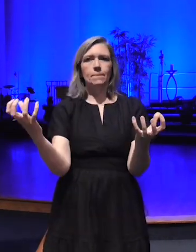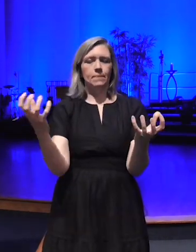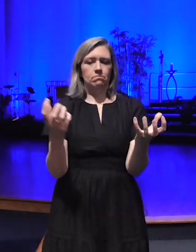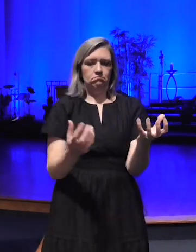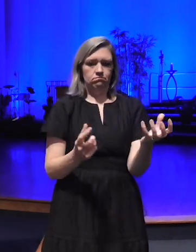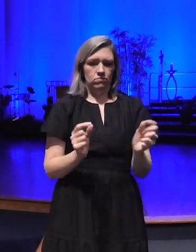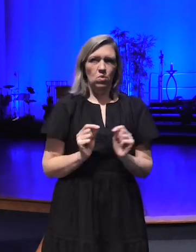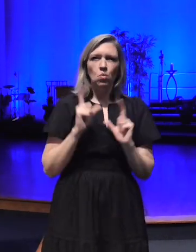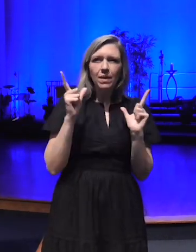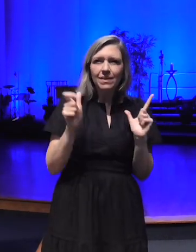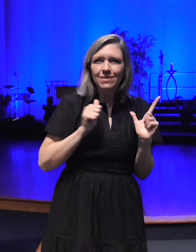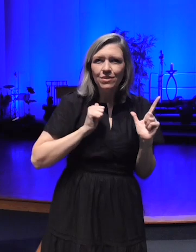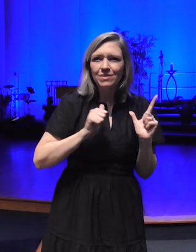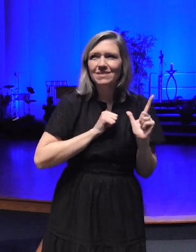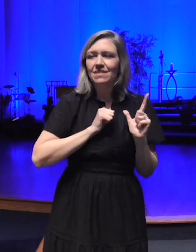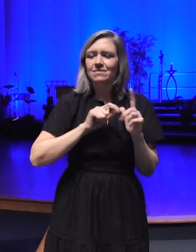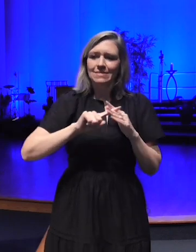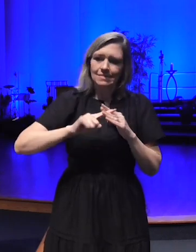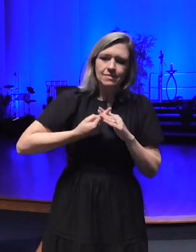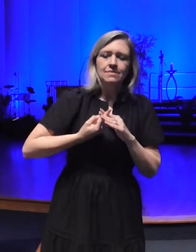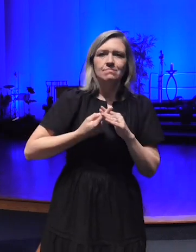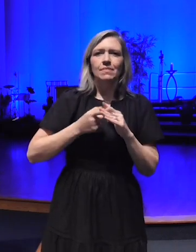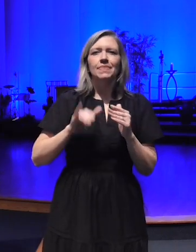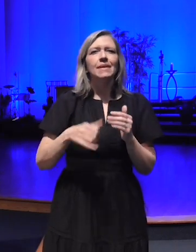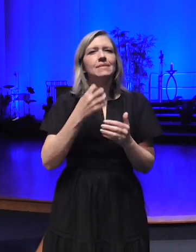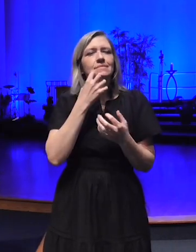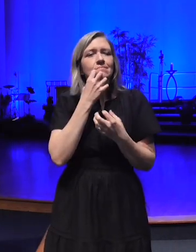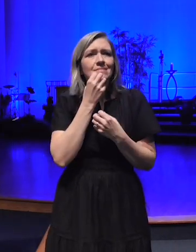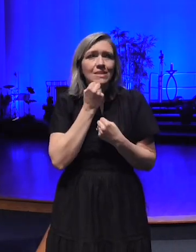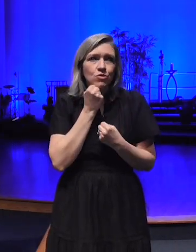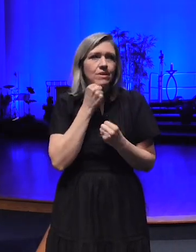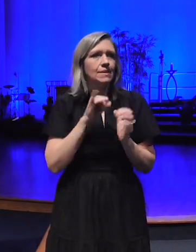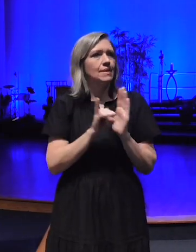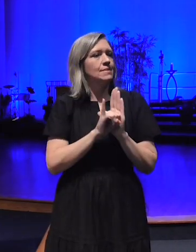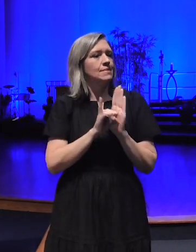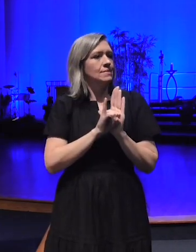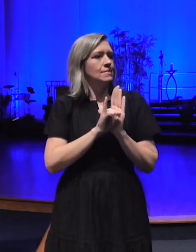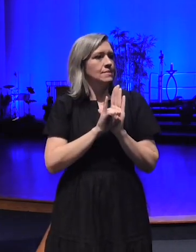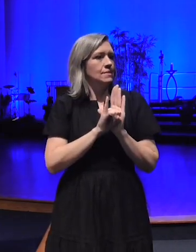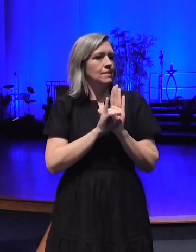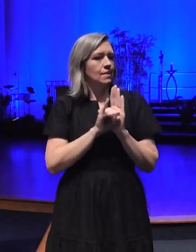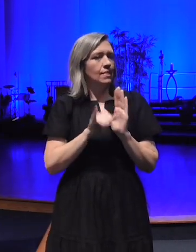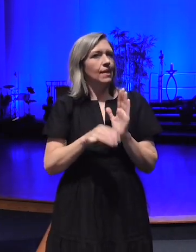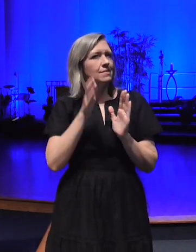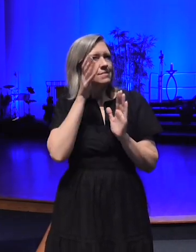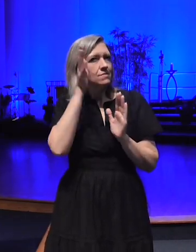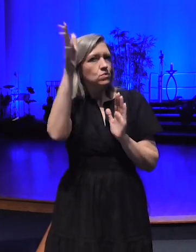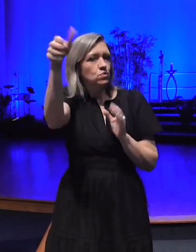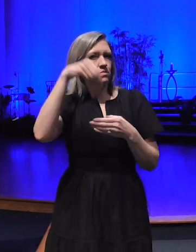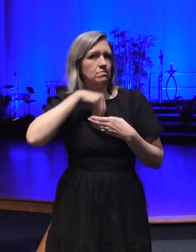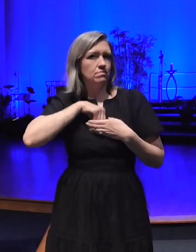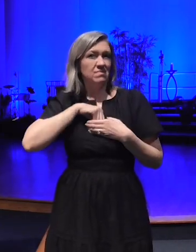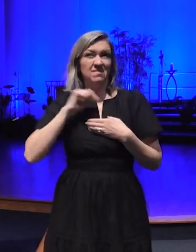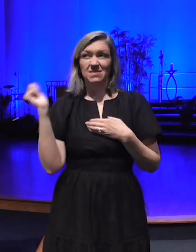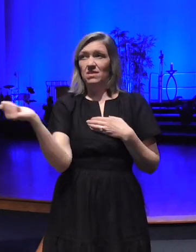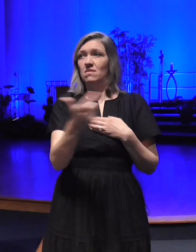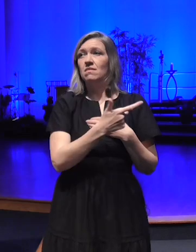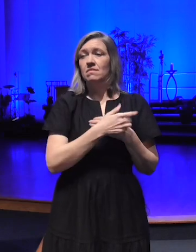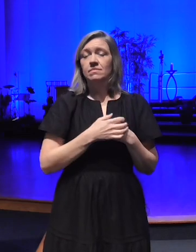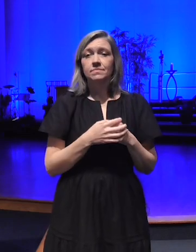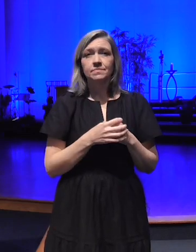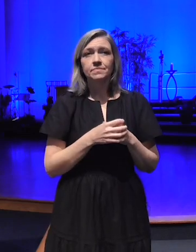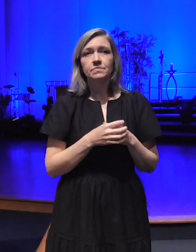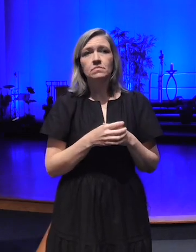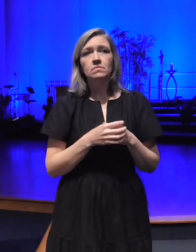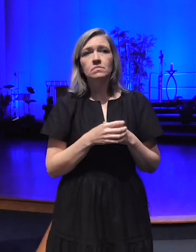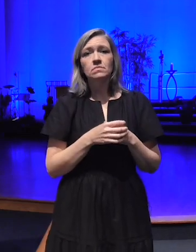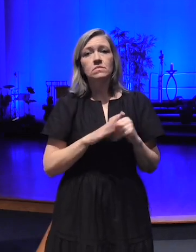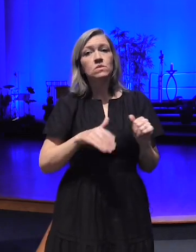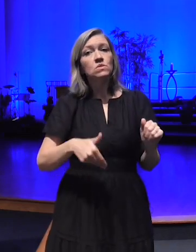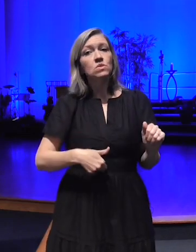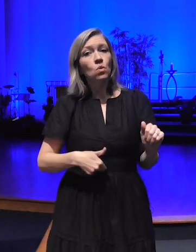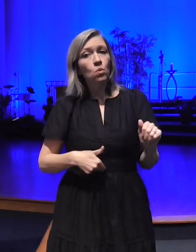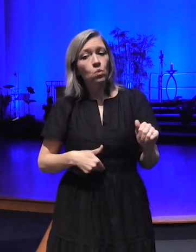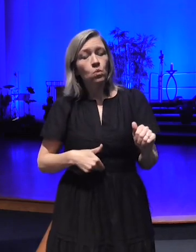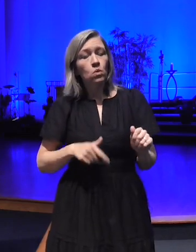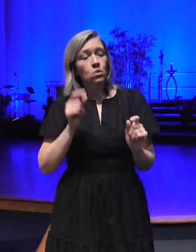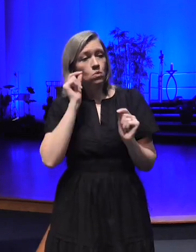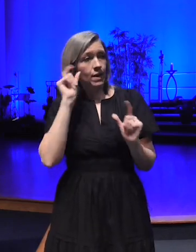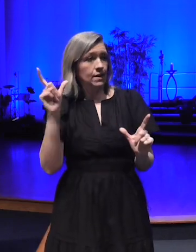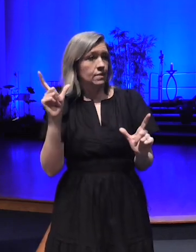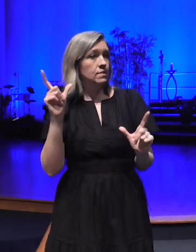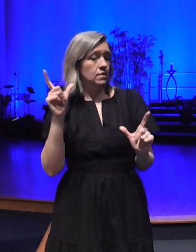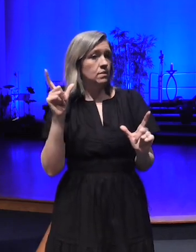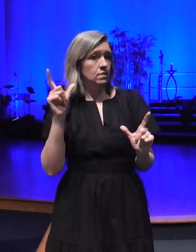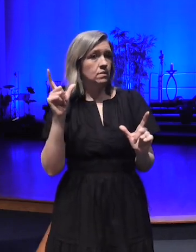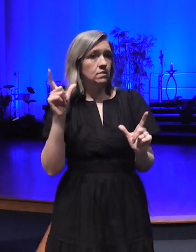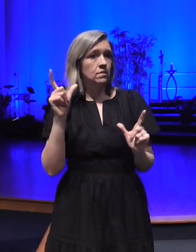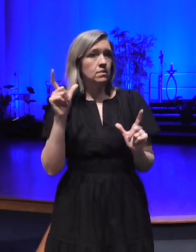activando esa identidad sagrada y el Destino dentro de todos nosotros, así que en el Despertar del Alma, el núcleo